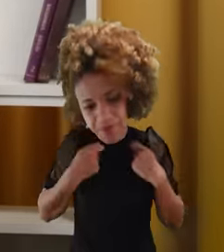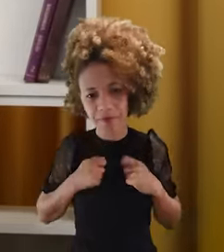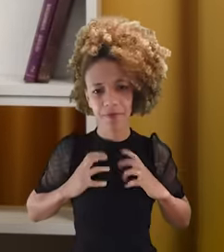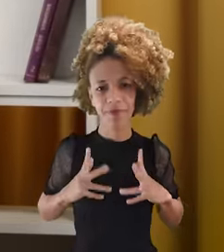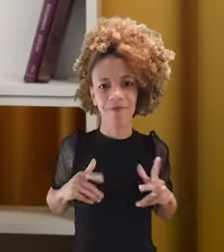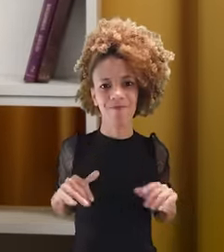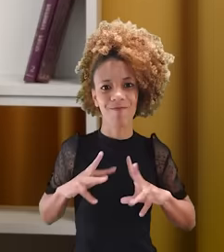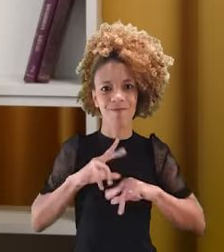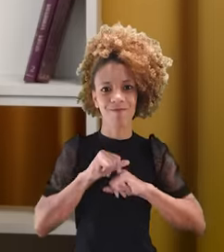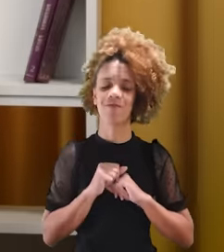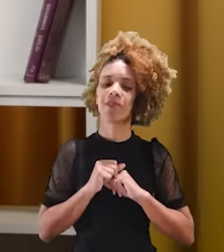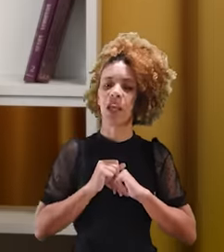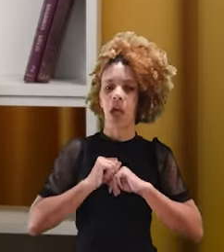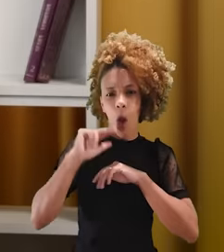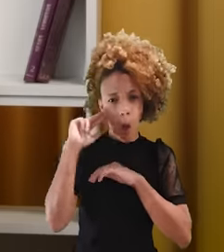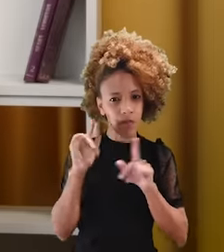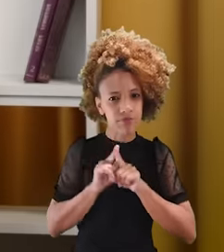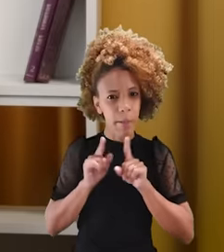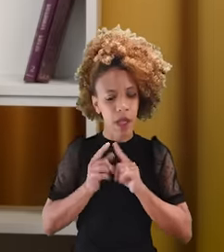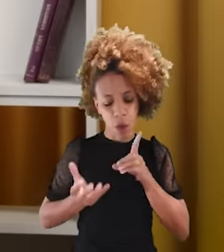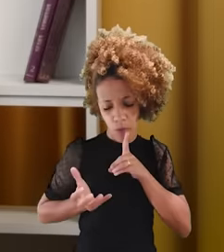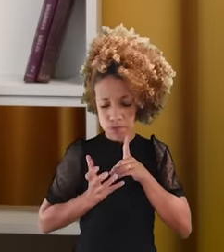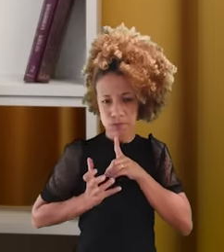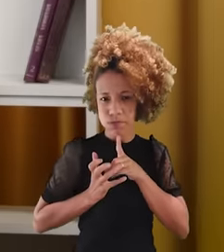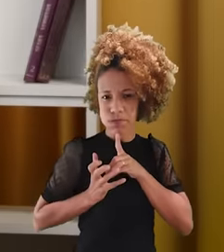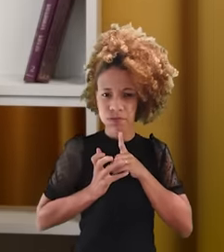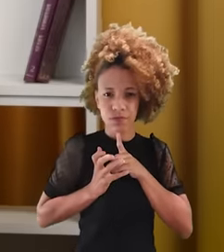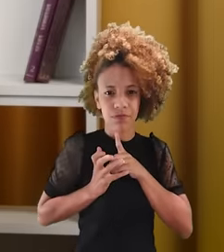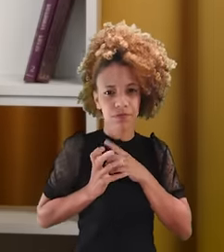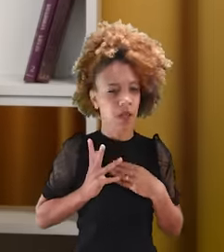ela desamassa no corpo cueca que Abraça a bola sempre é o único Mex do mundo de verdade é o meu